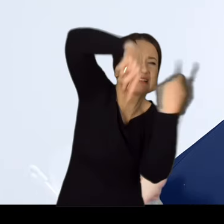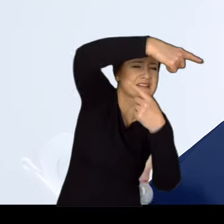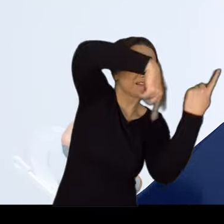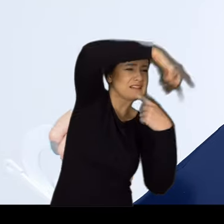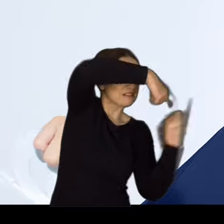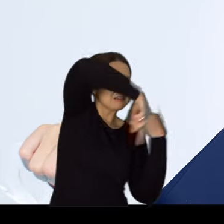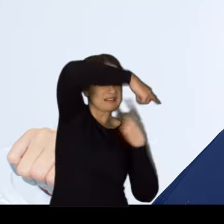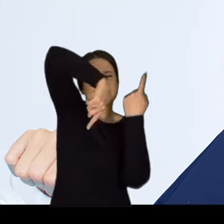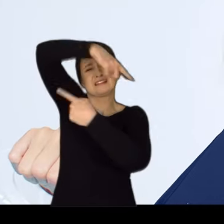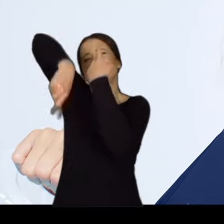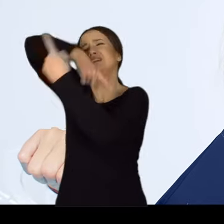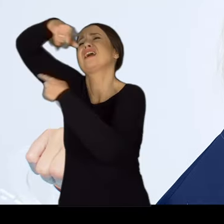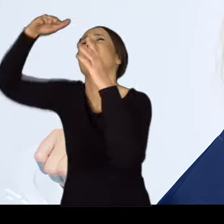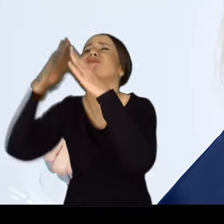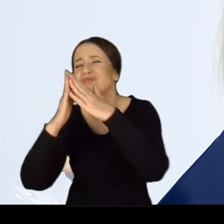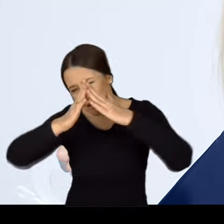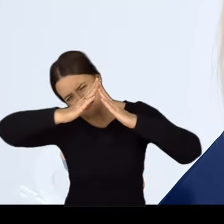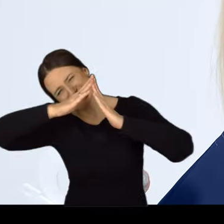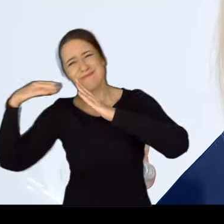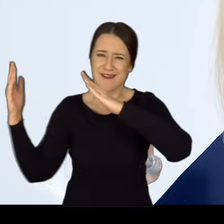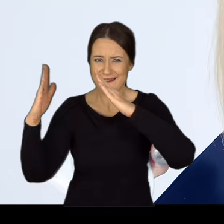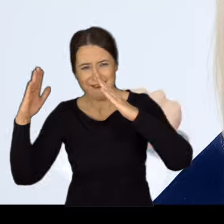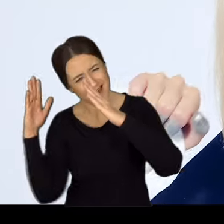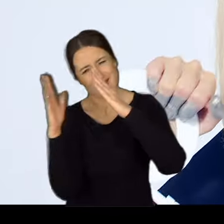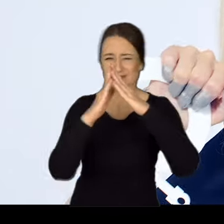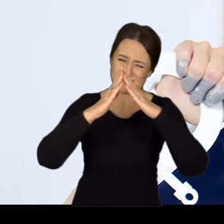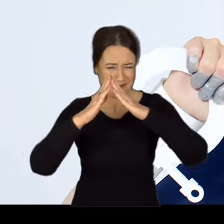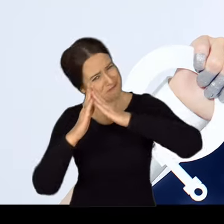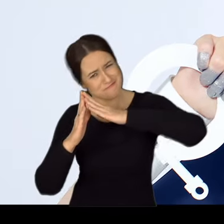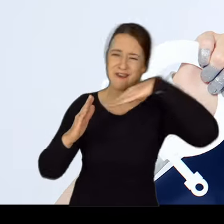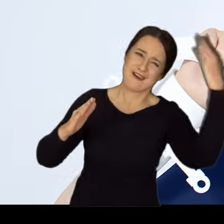huraganowy wiatr